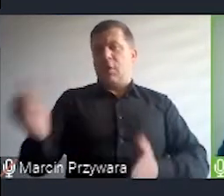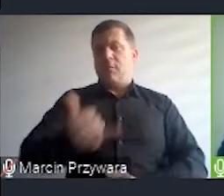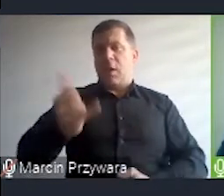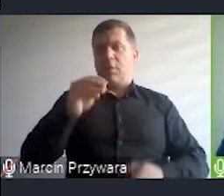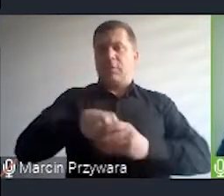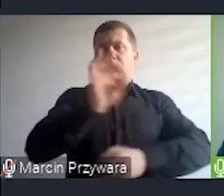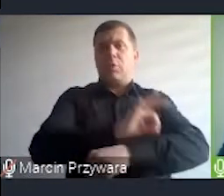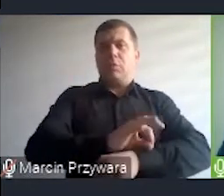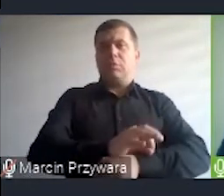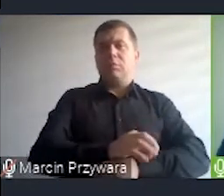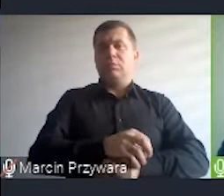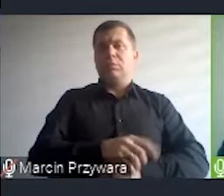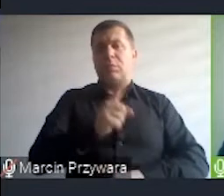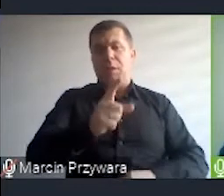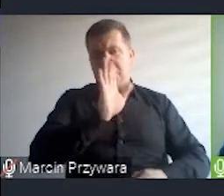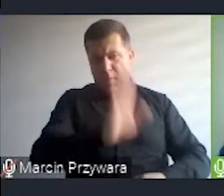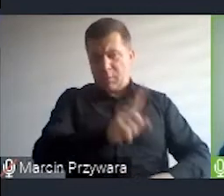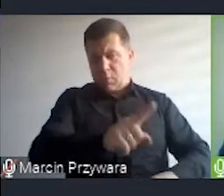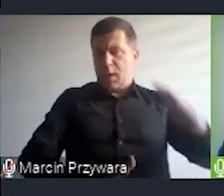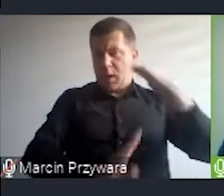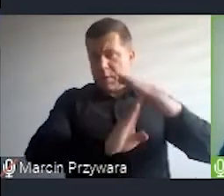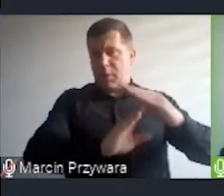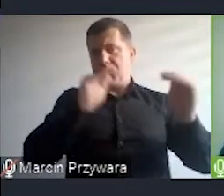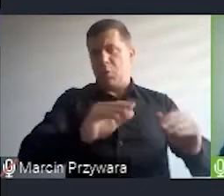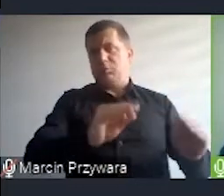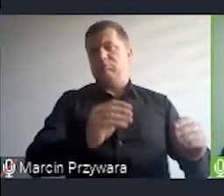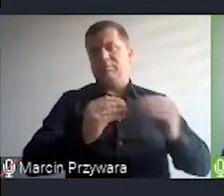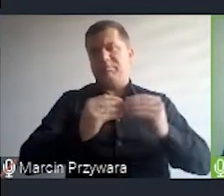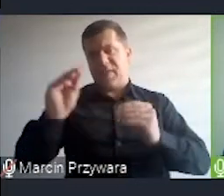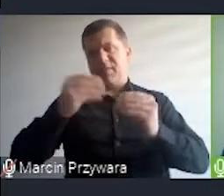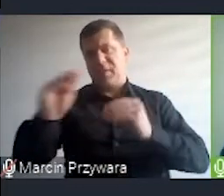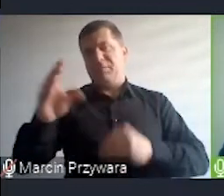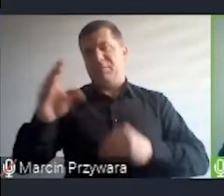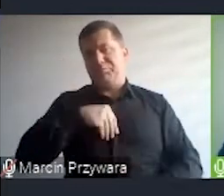mimo że podlegają limitowi, można zwiększać.